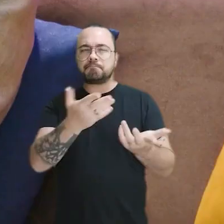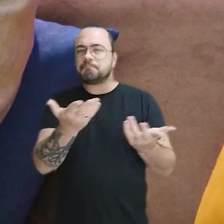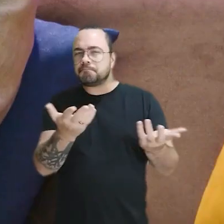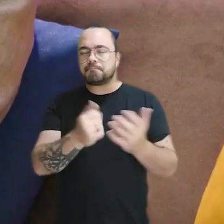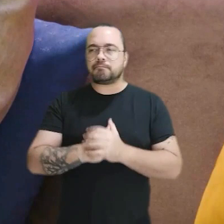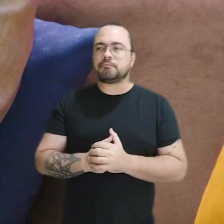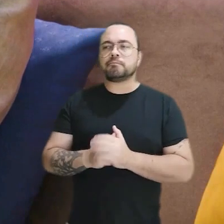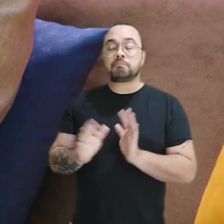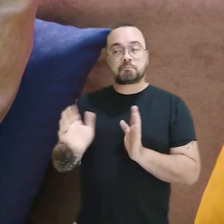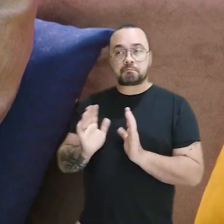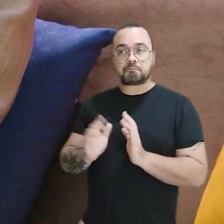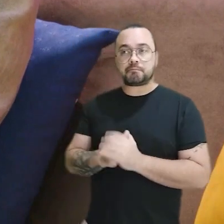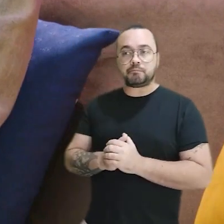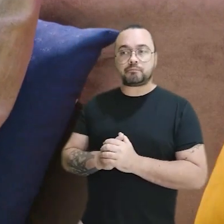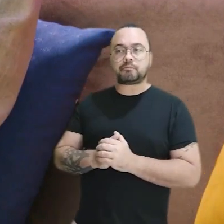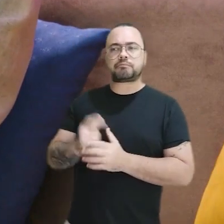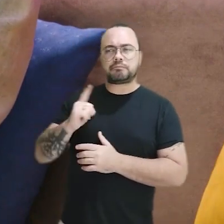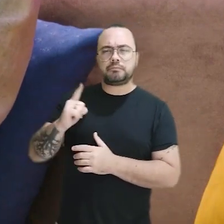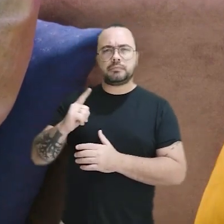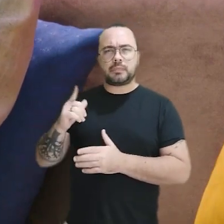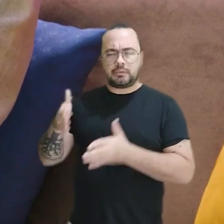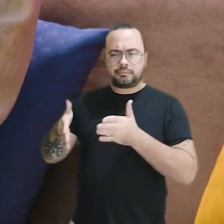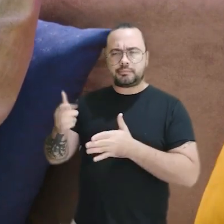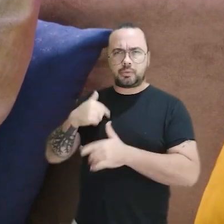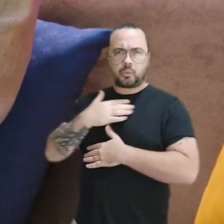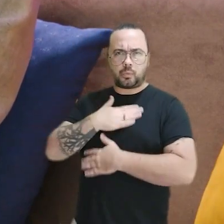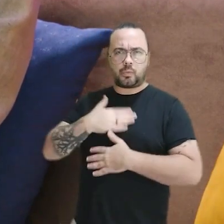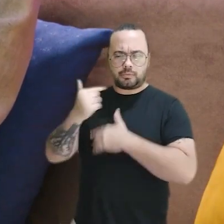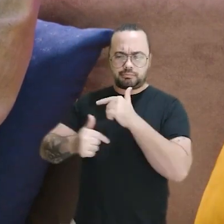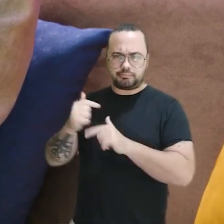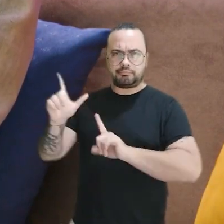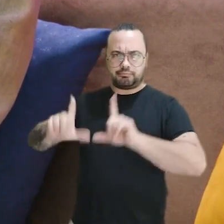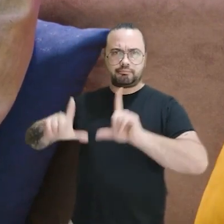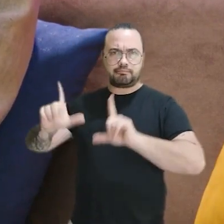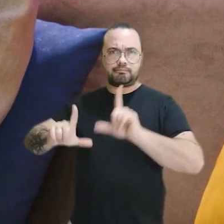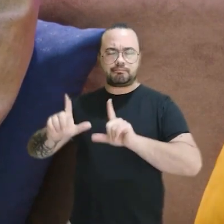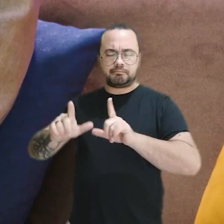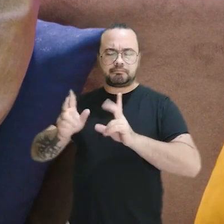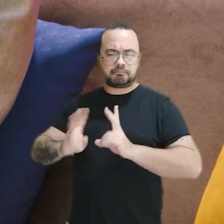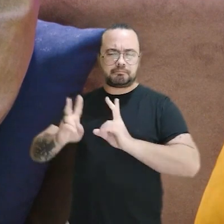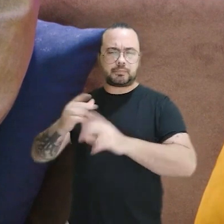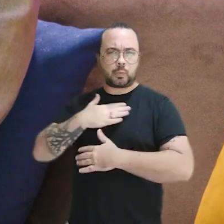Não, isso, por... Por um... Por um bom tempo eu gostava de trabalhar na televisão fixo assim, eu trabalhei algum tempo,